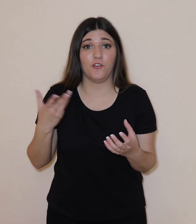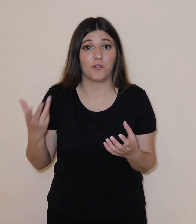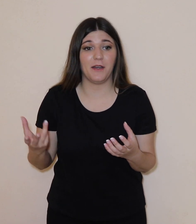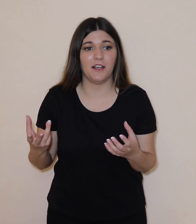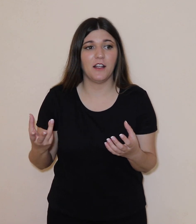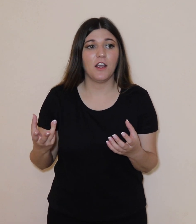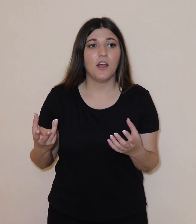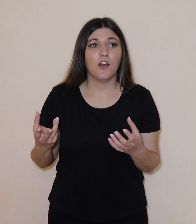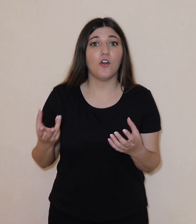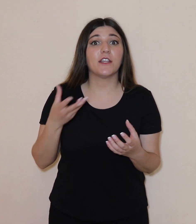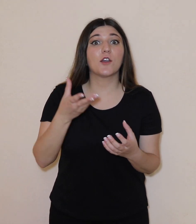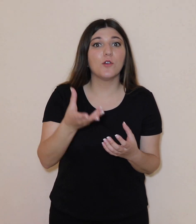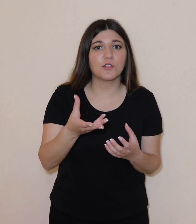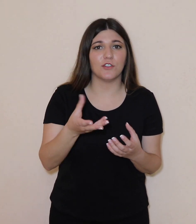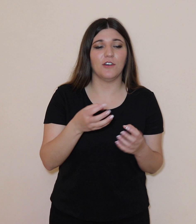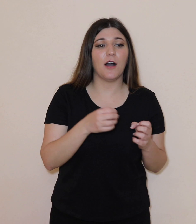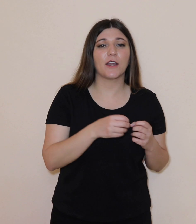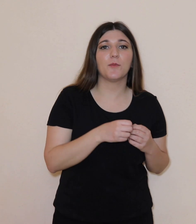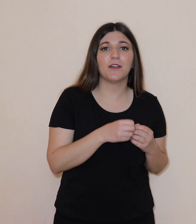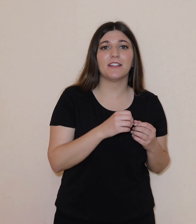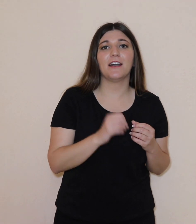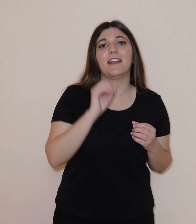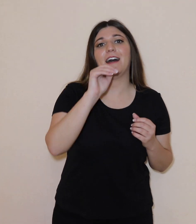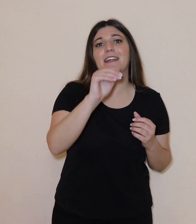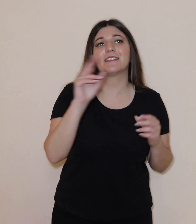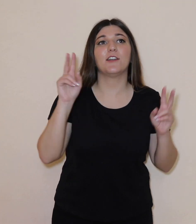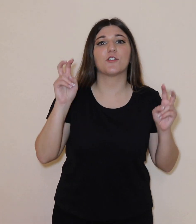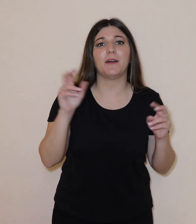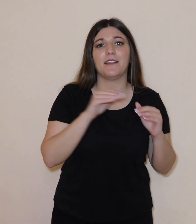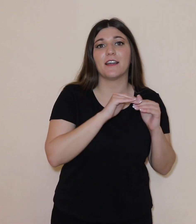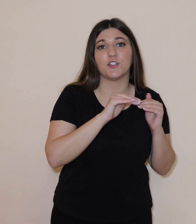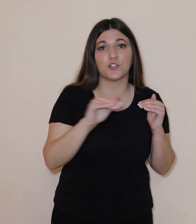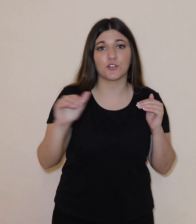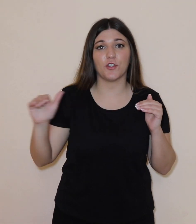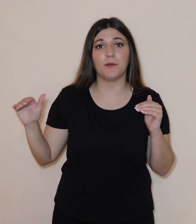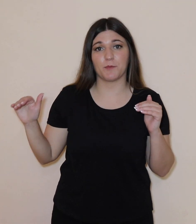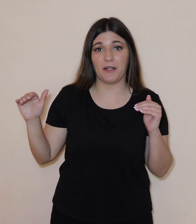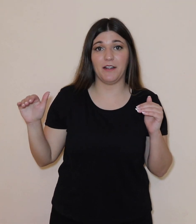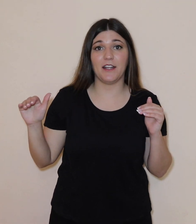o normal? O incluso aunque no pueden llegar a esa normalidad que nosotros conocemos para hablar en